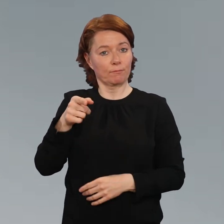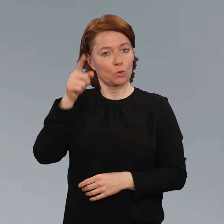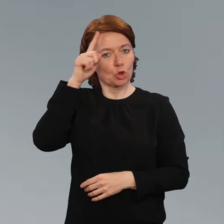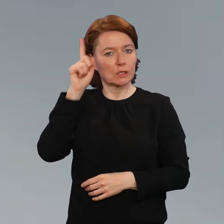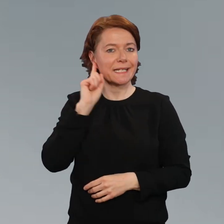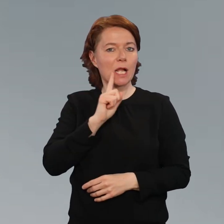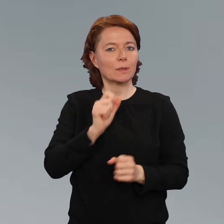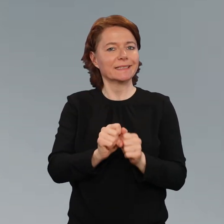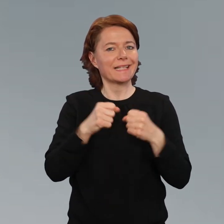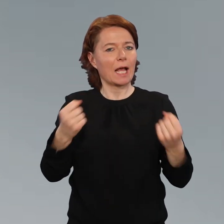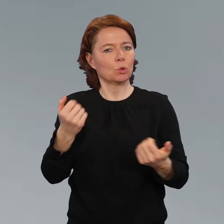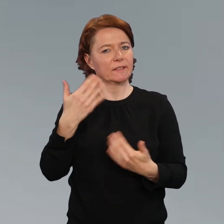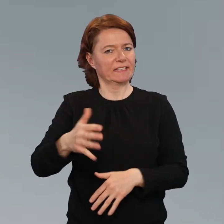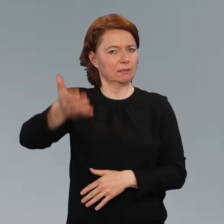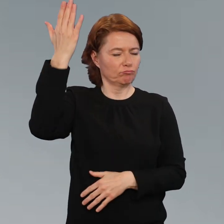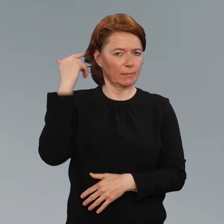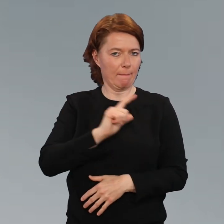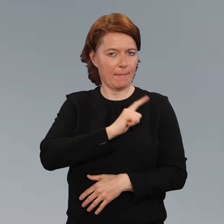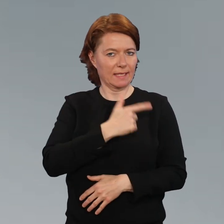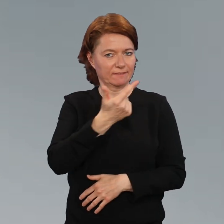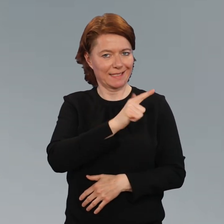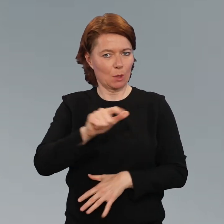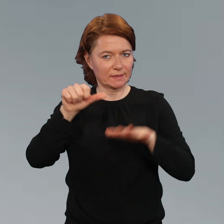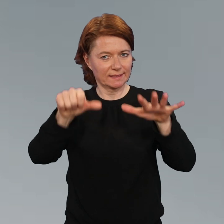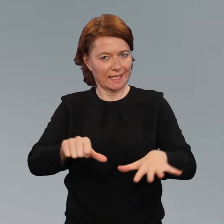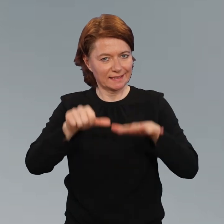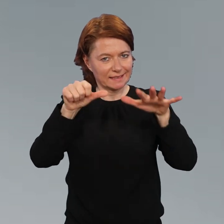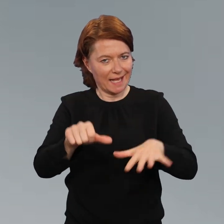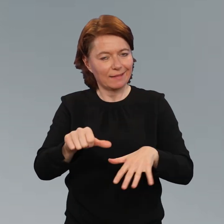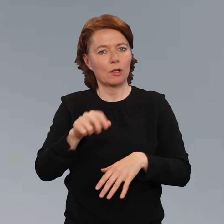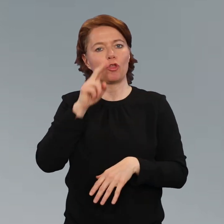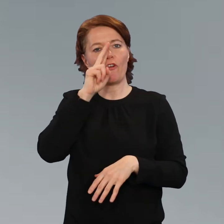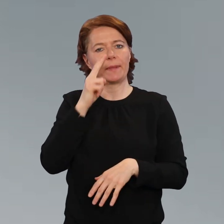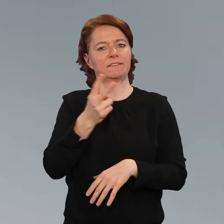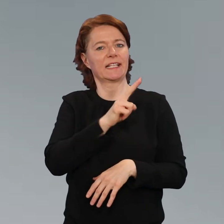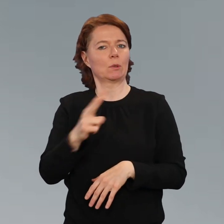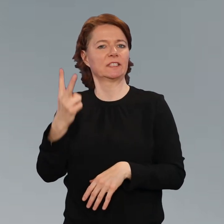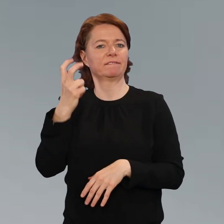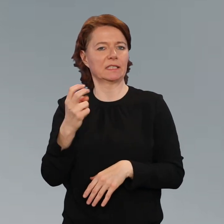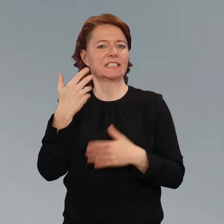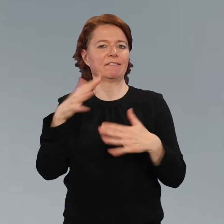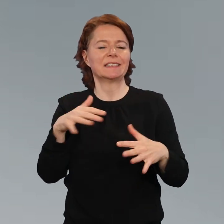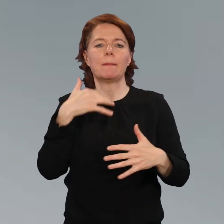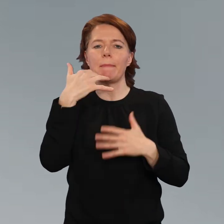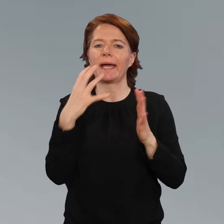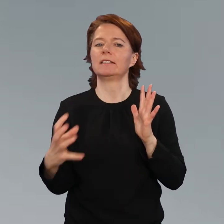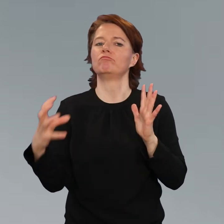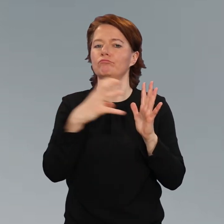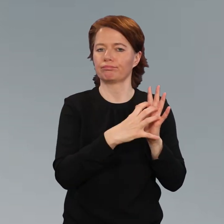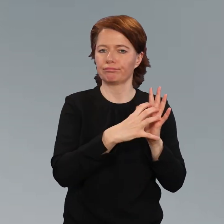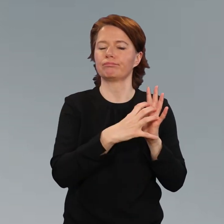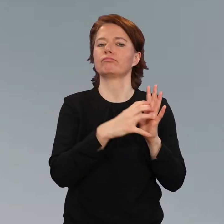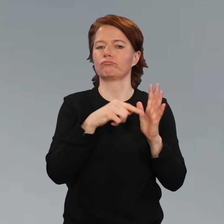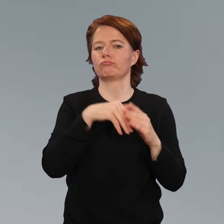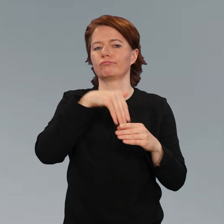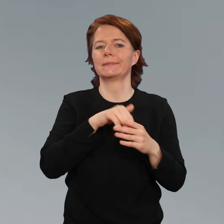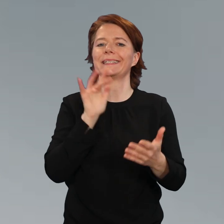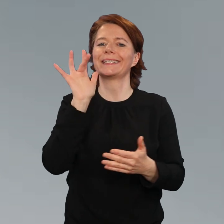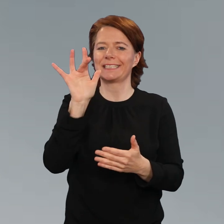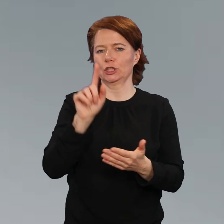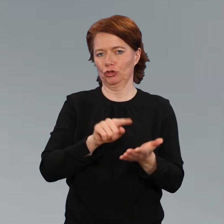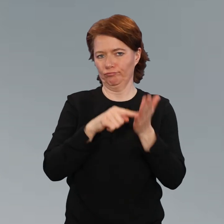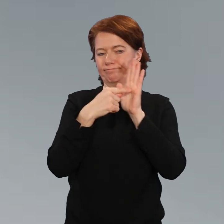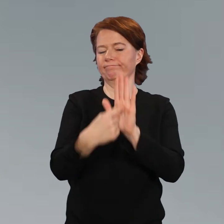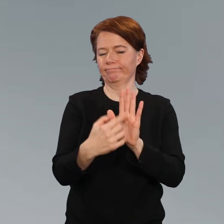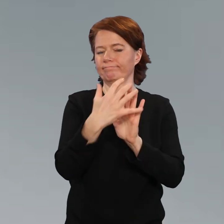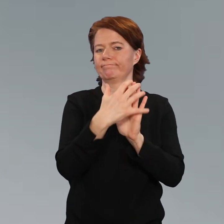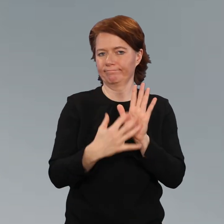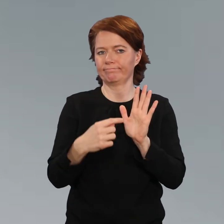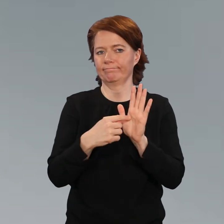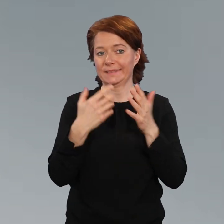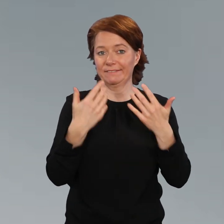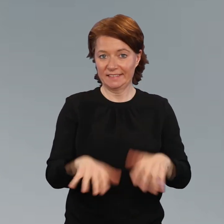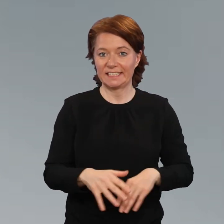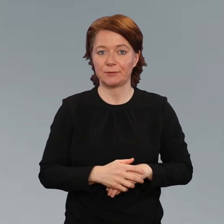Gehörlosenzeitung berichtete im März 2016 und im November 2020 kritisch darüber.